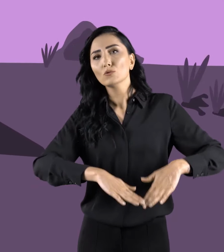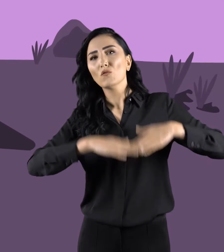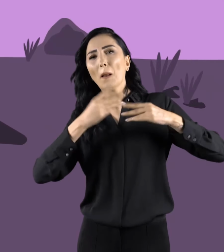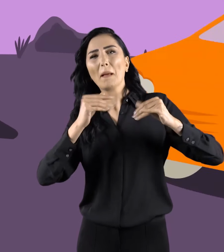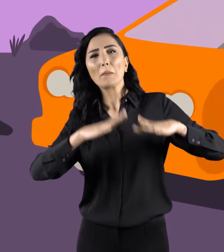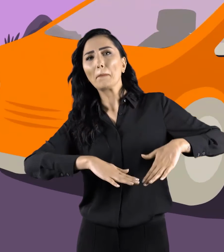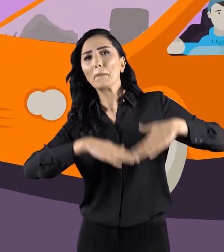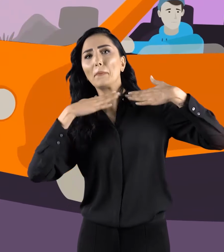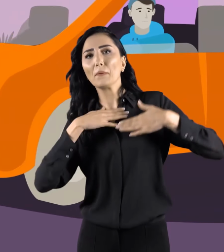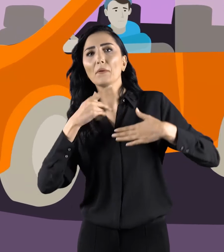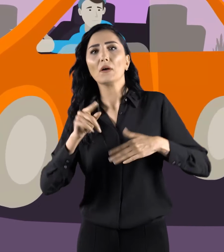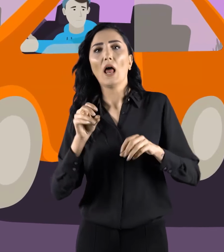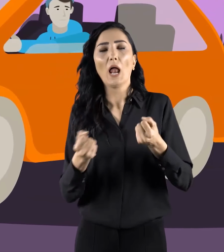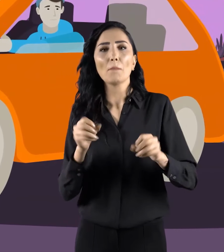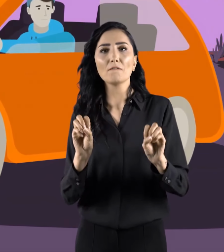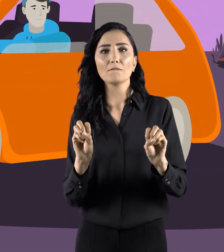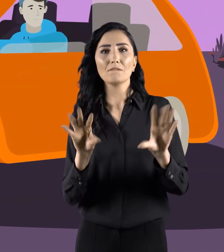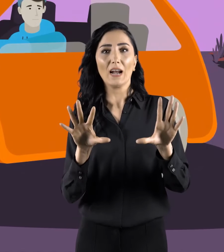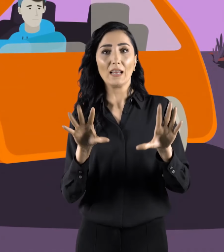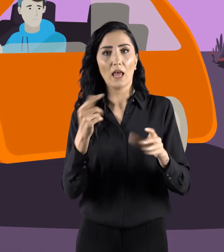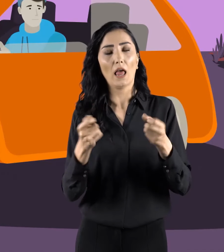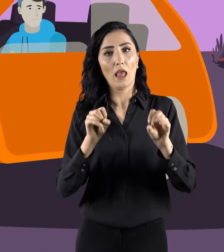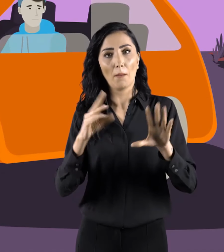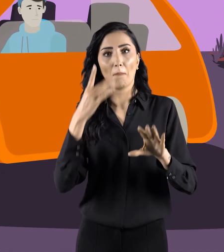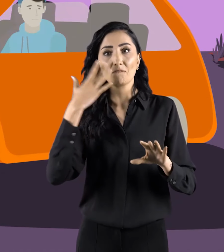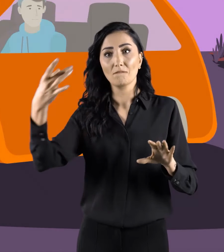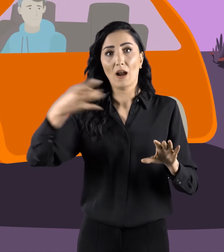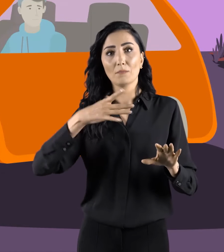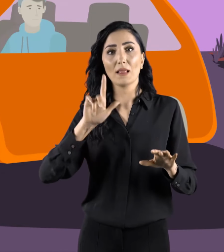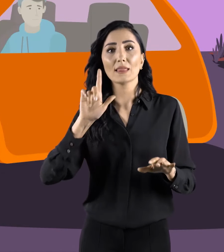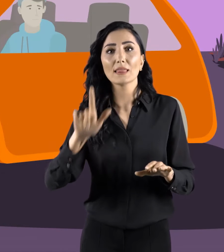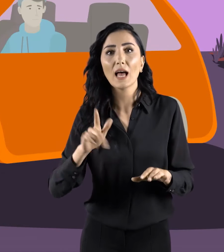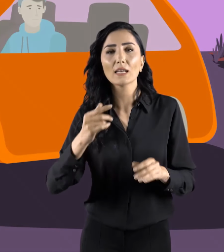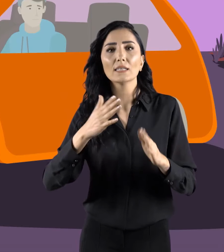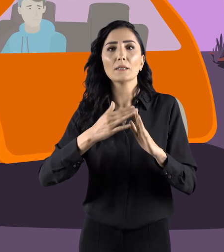üzerinize battaniye gibi bir örtü alın. Farlarınızı sizi fark etmeleri için açık tutun.